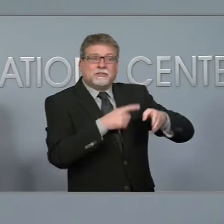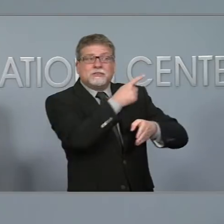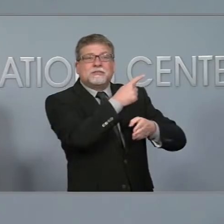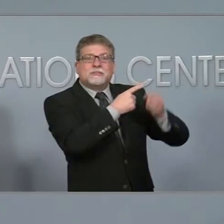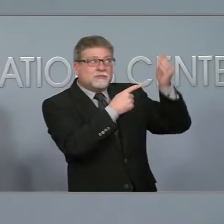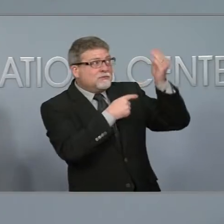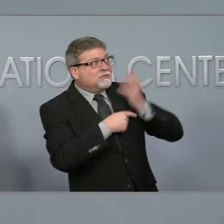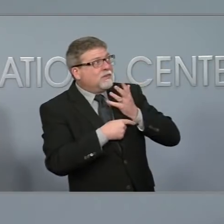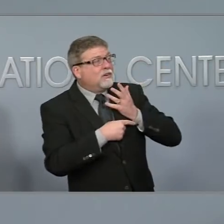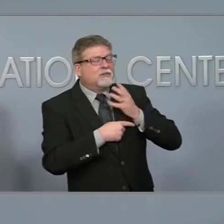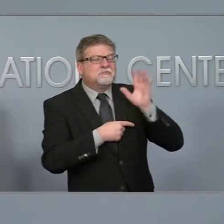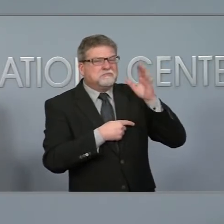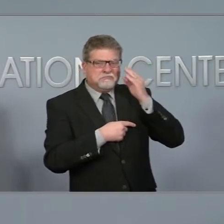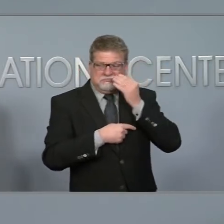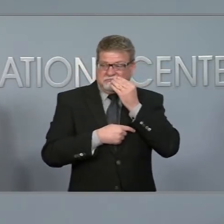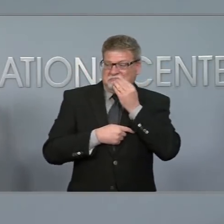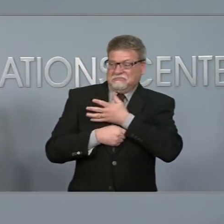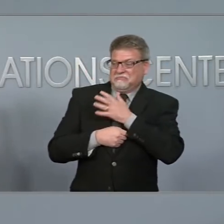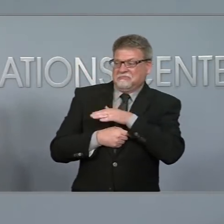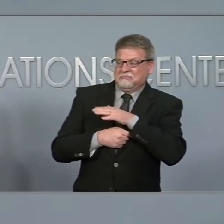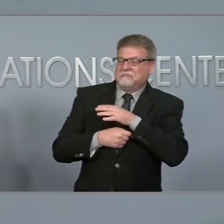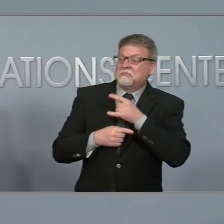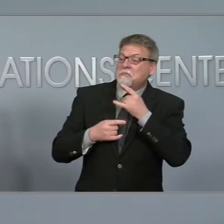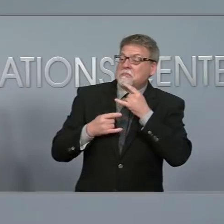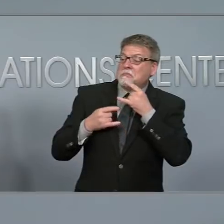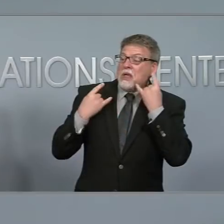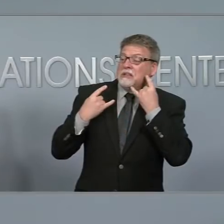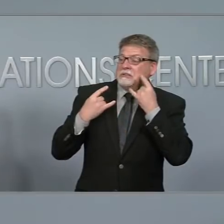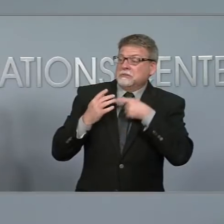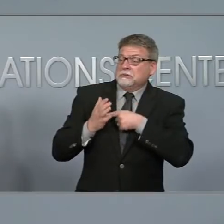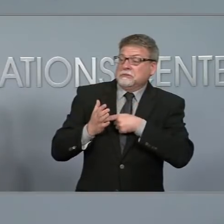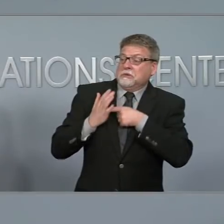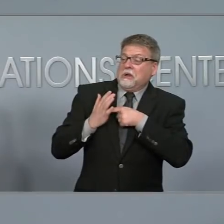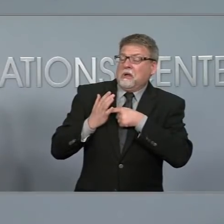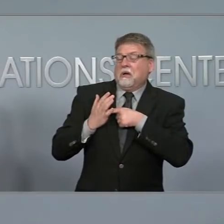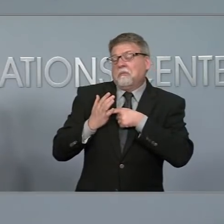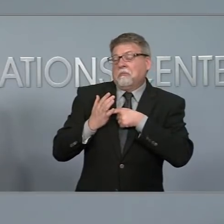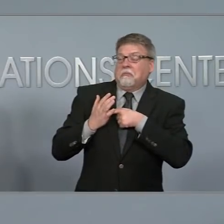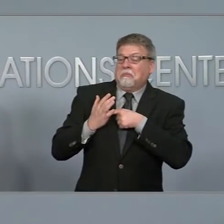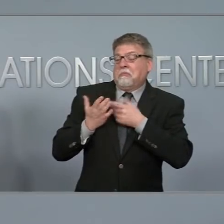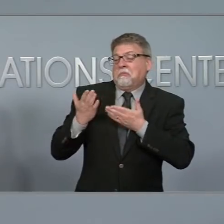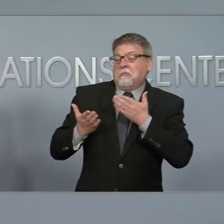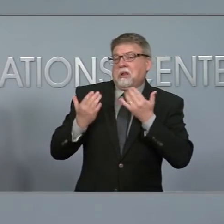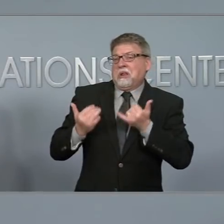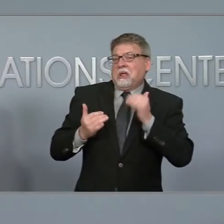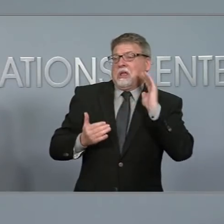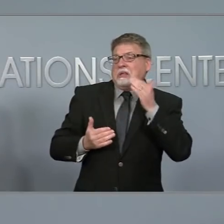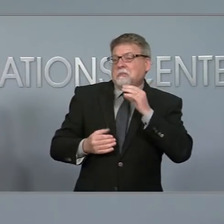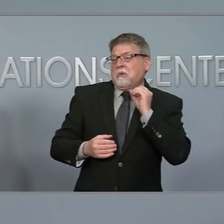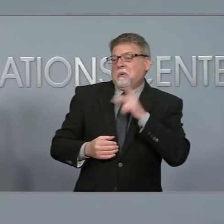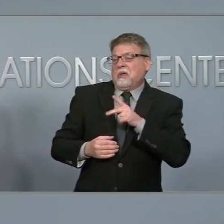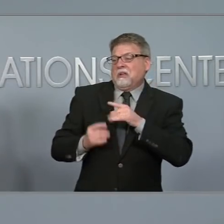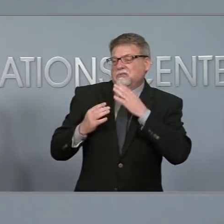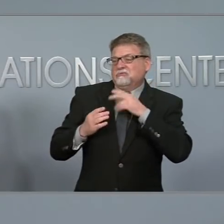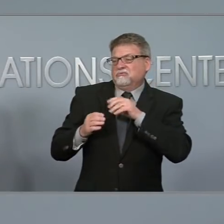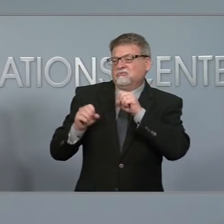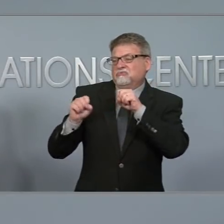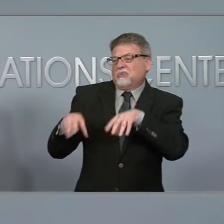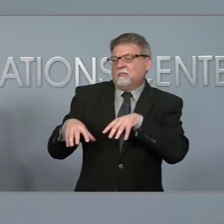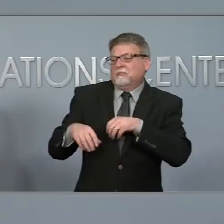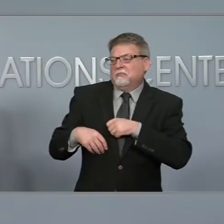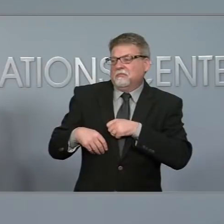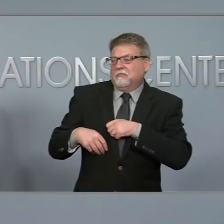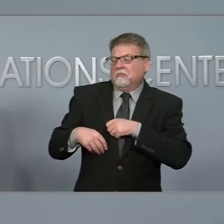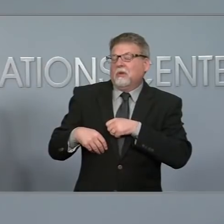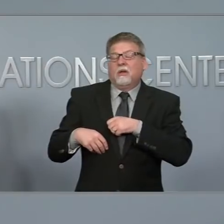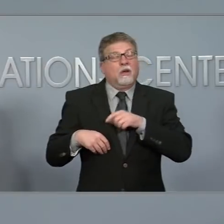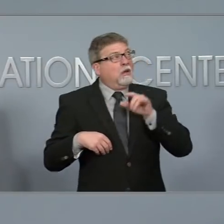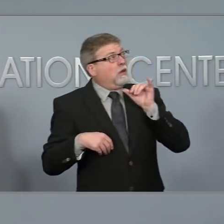cosa positiva préstamos en un